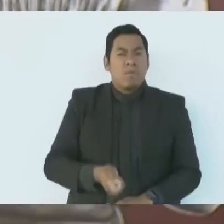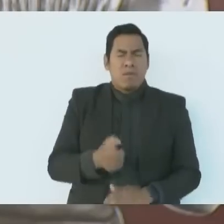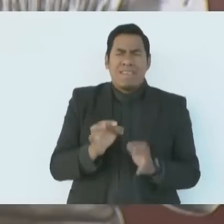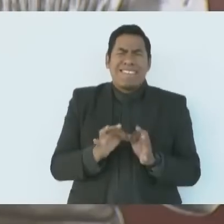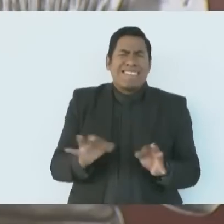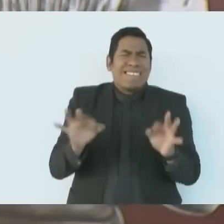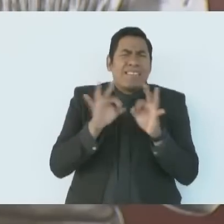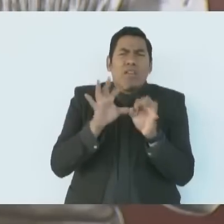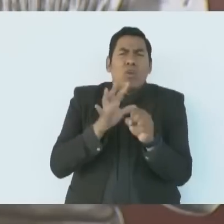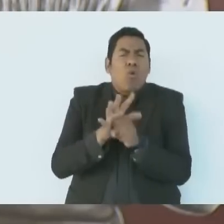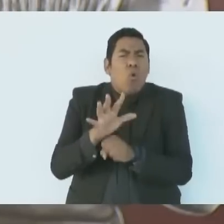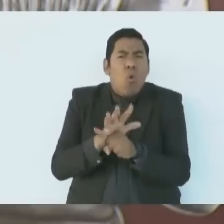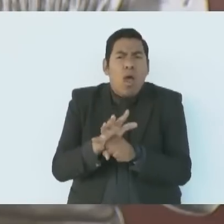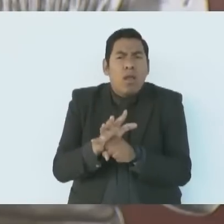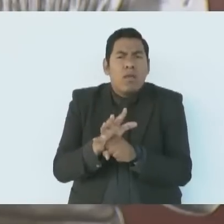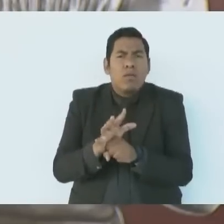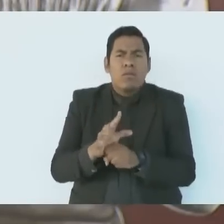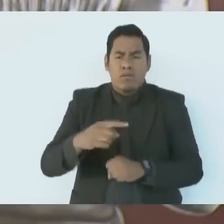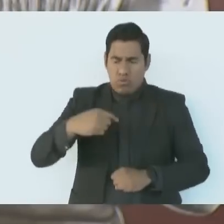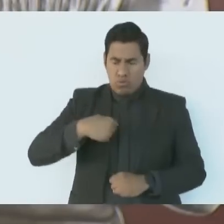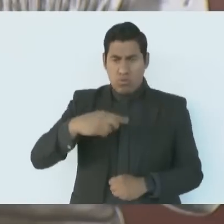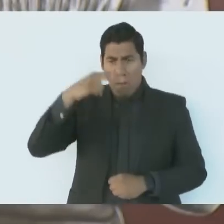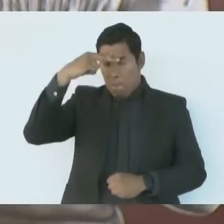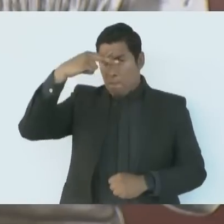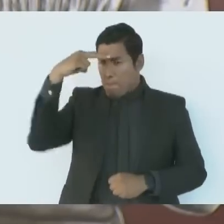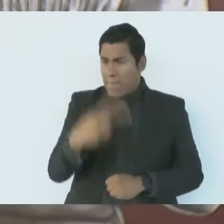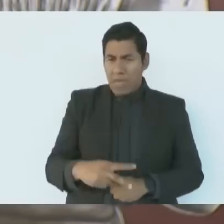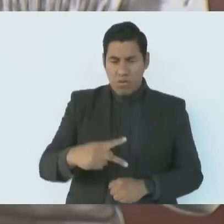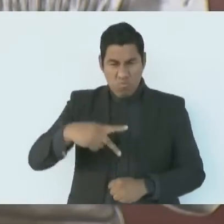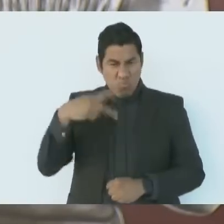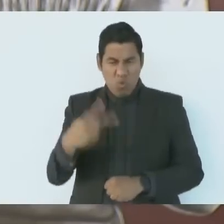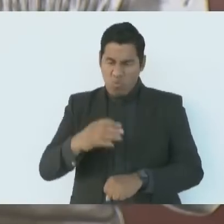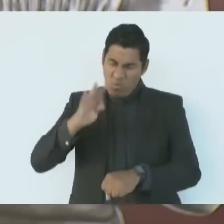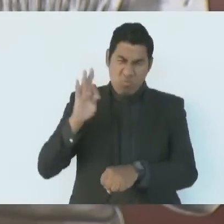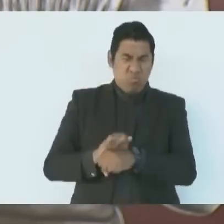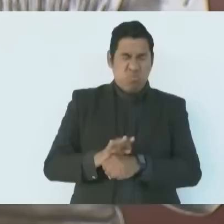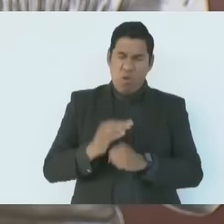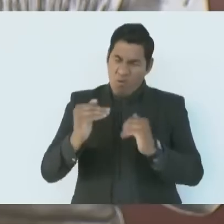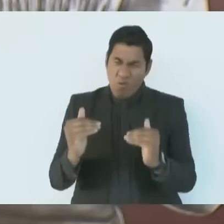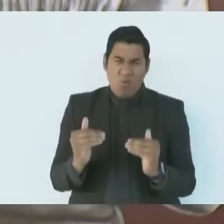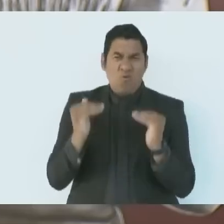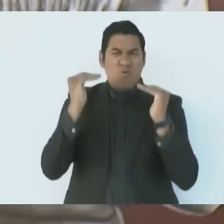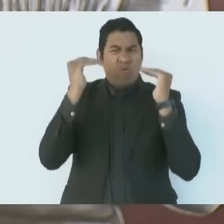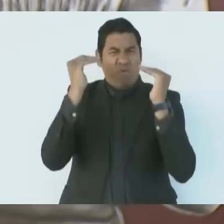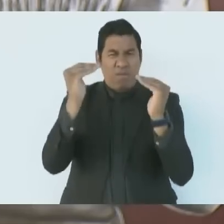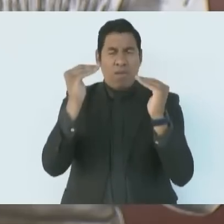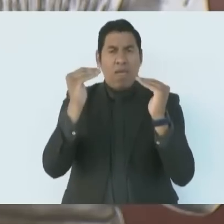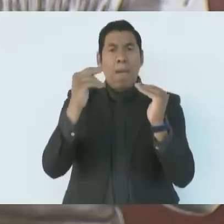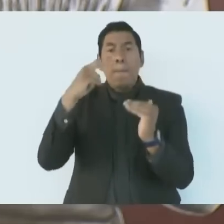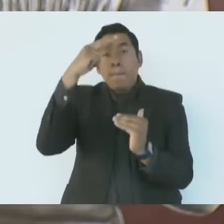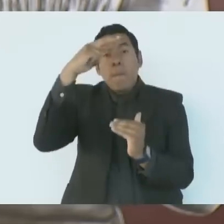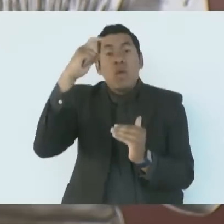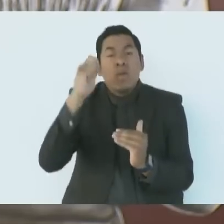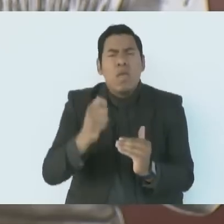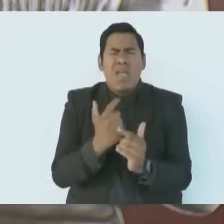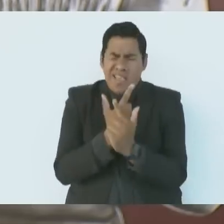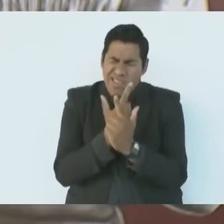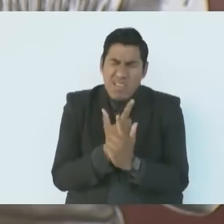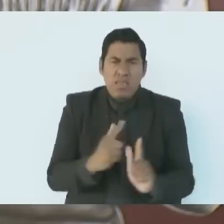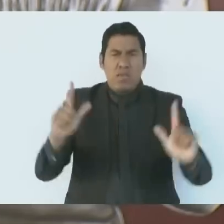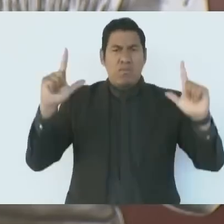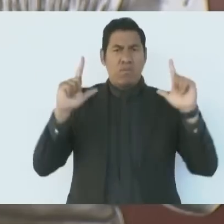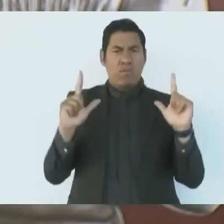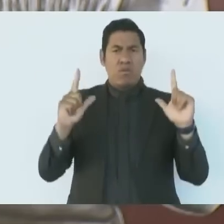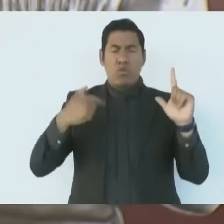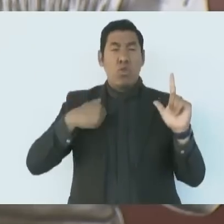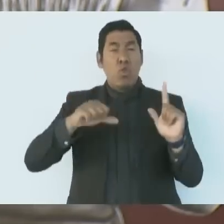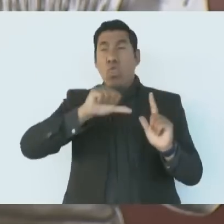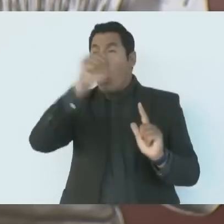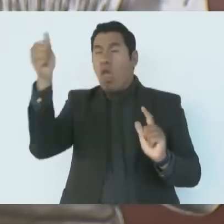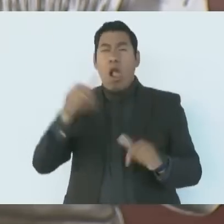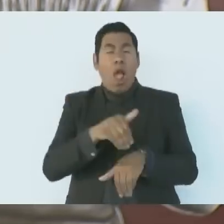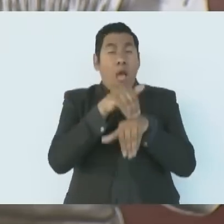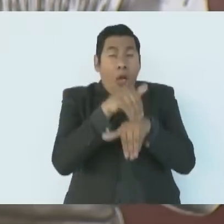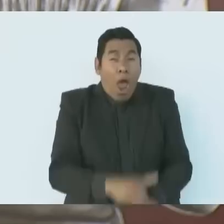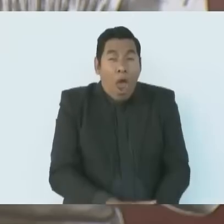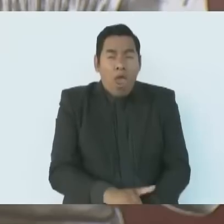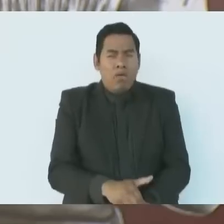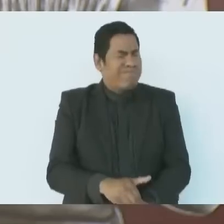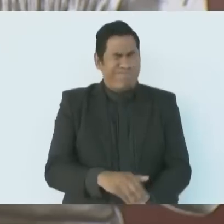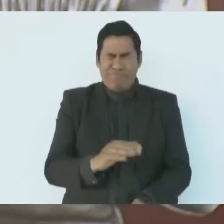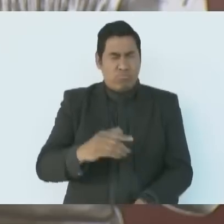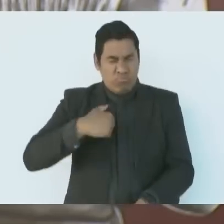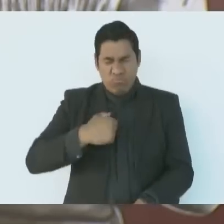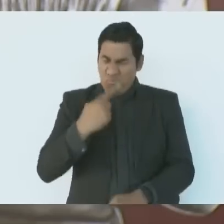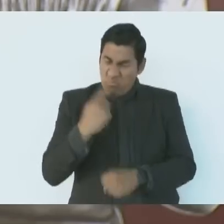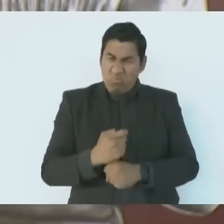a defender la soberanía de nuestro país en México decidimos las y los mexicanos